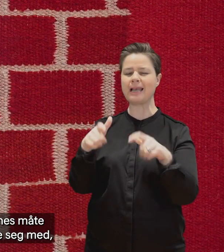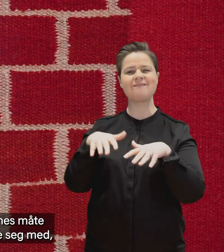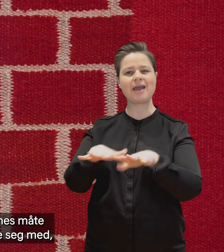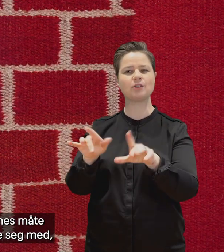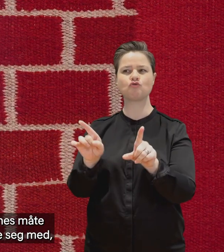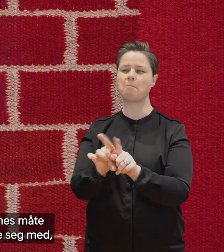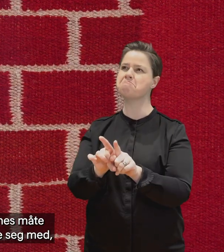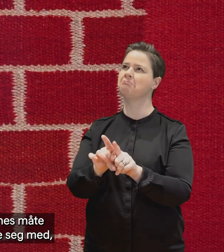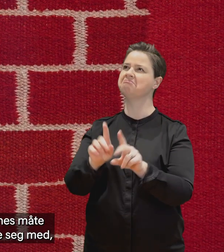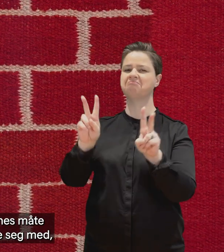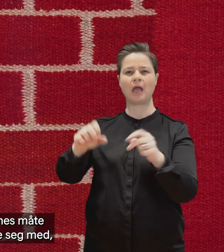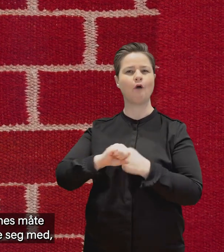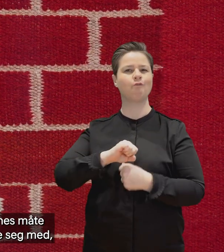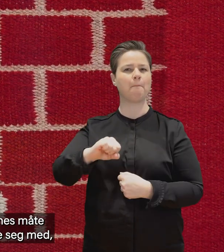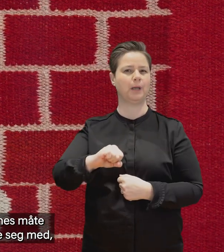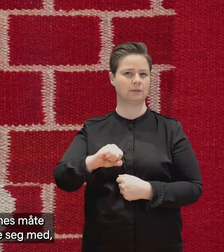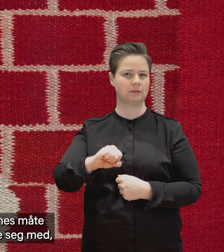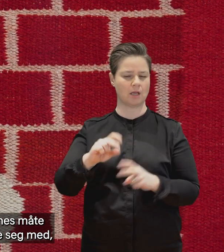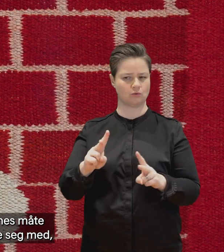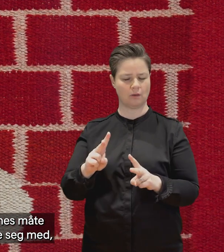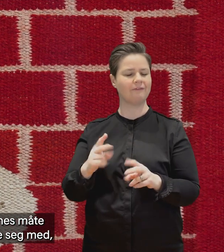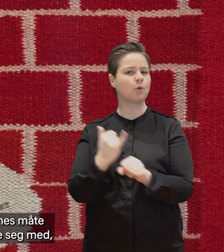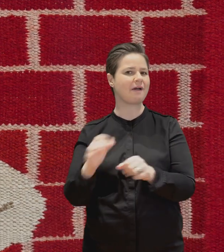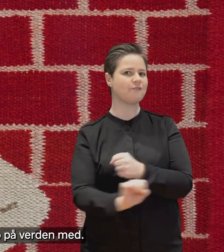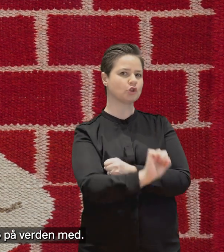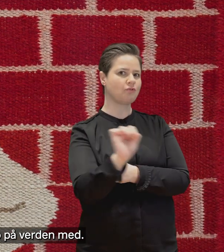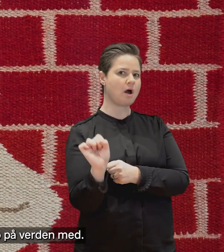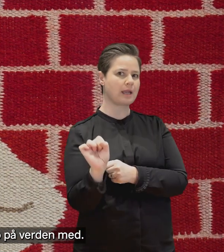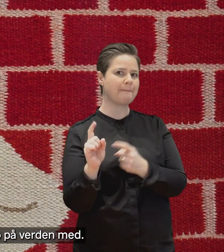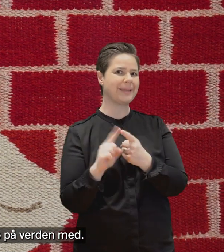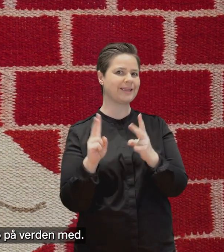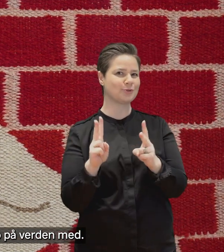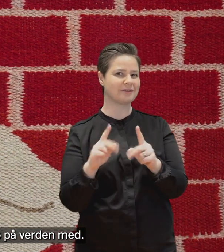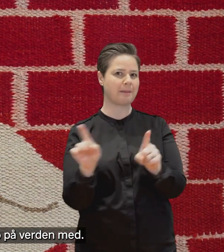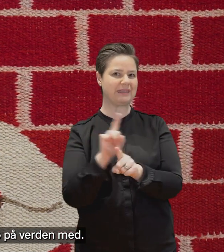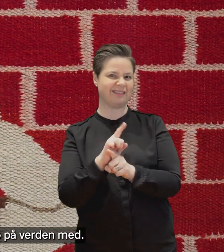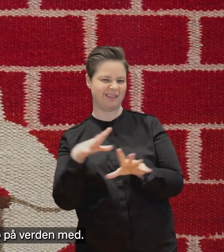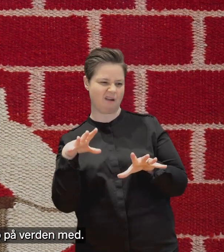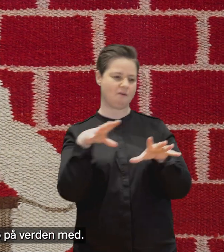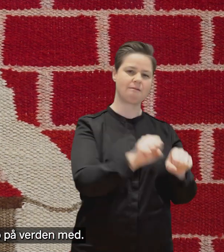Det var hennes måte å dels forsvare seg med, og dels gå til angrep på verden med.